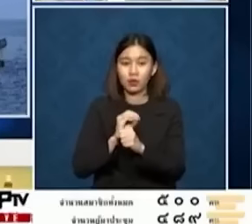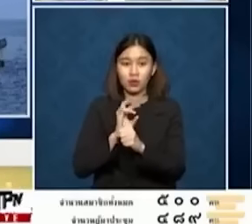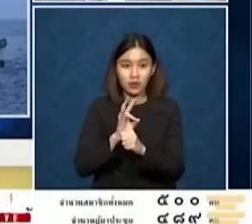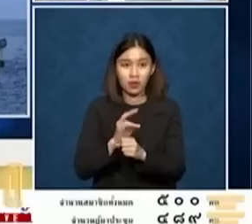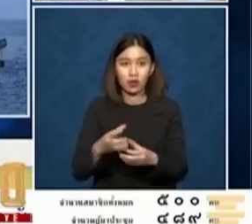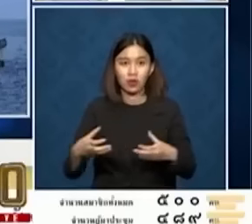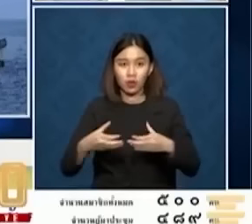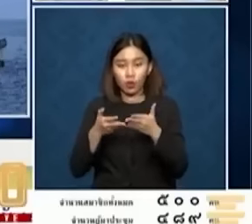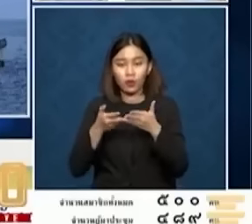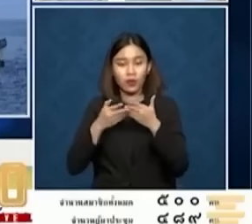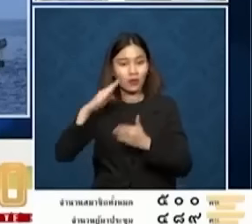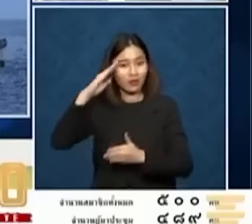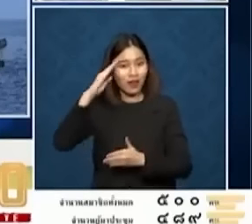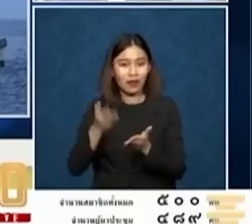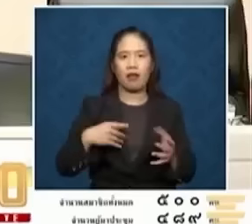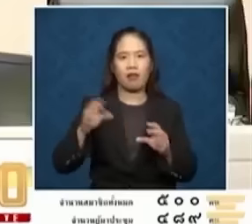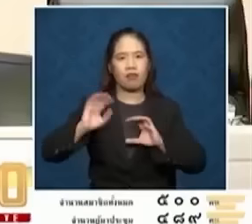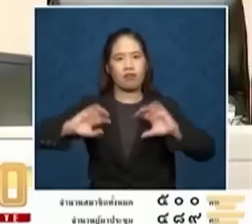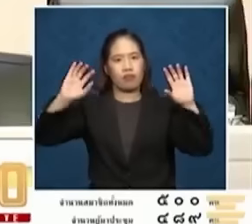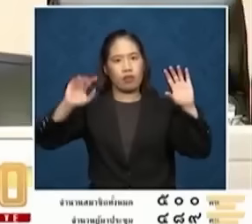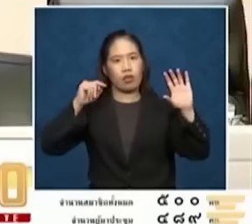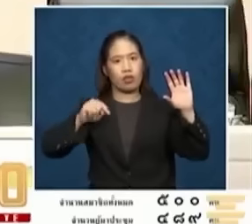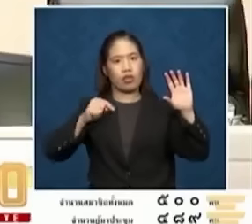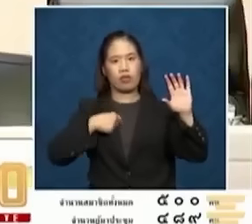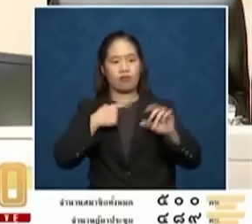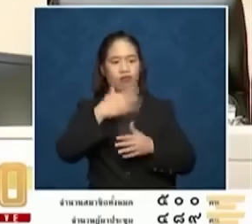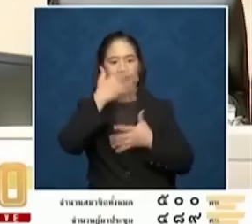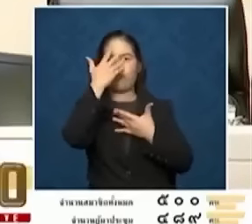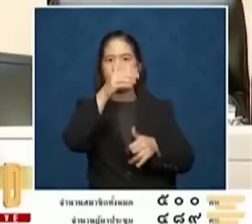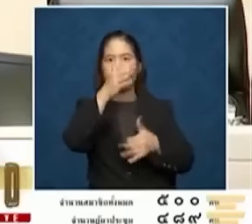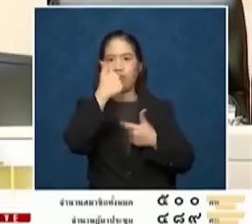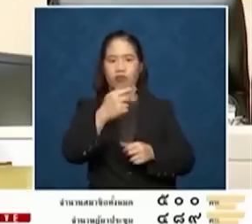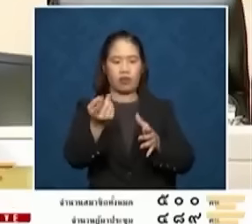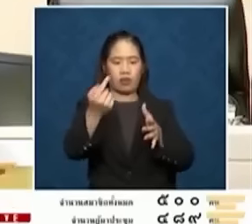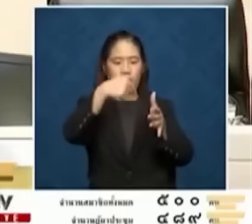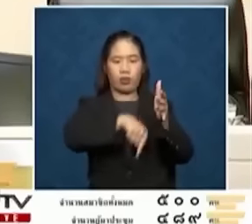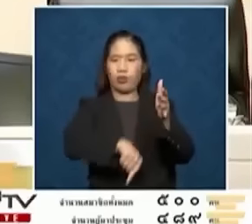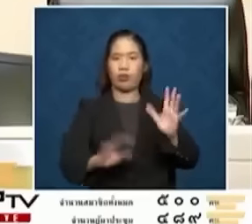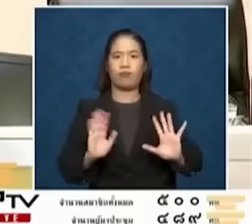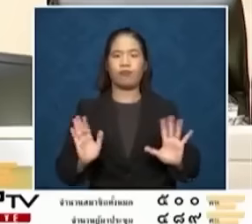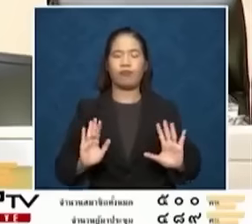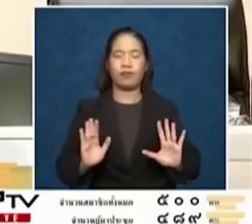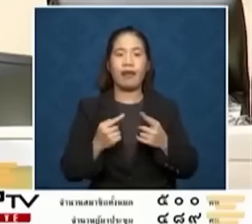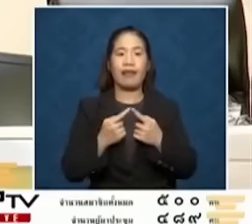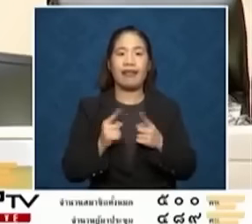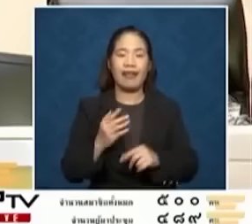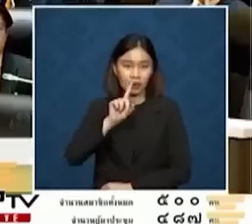ตนเองไม่ได้กินได้กินได้นะใช้ห้องน้ำด้วย ตัวเองไม่ได้ชำระร่างกายด้วยตนเองไม่ได้